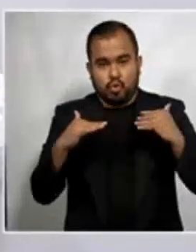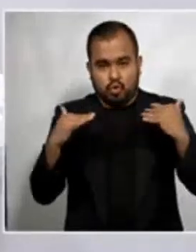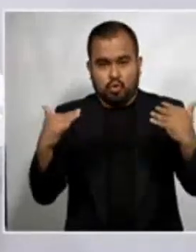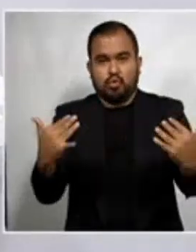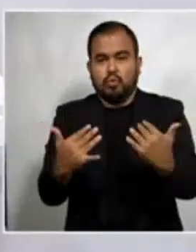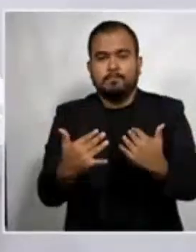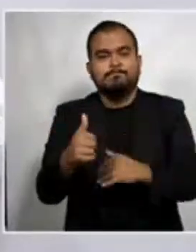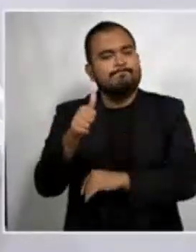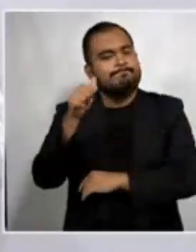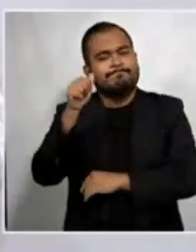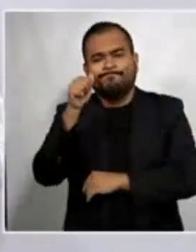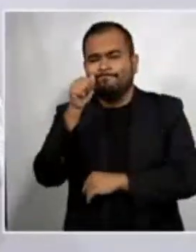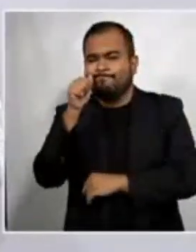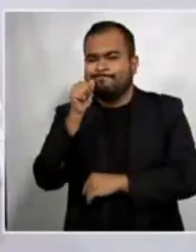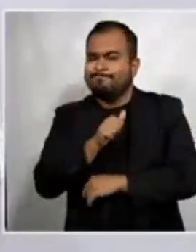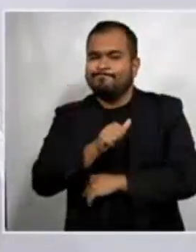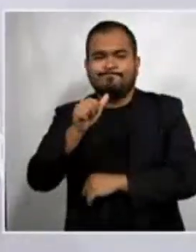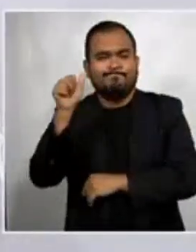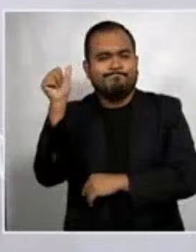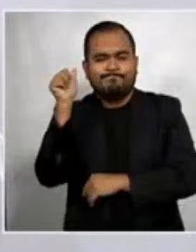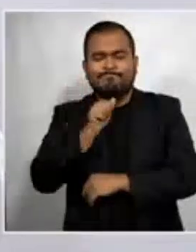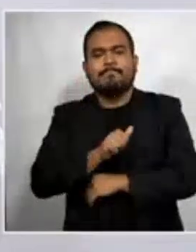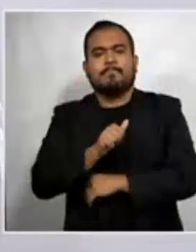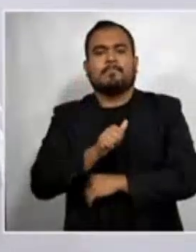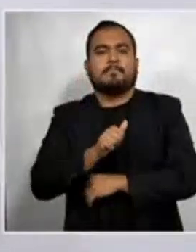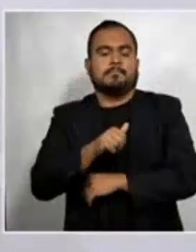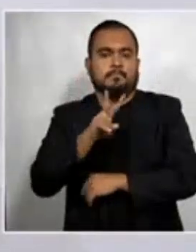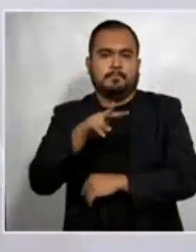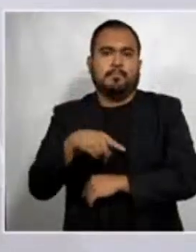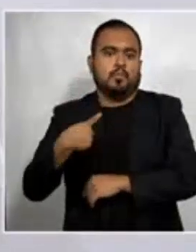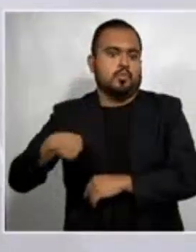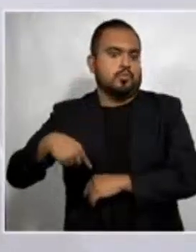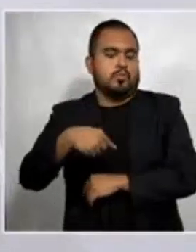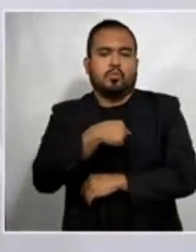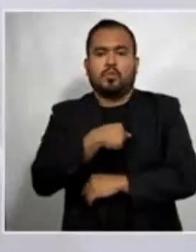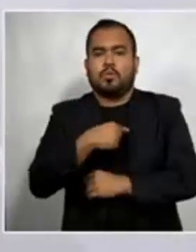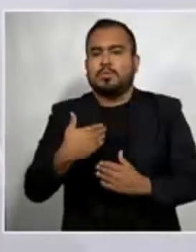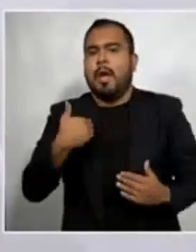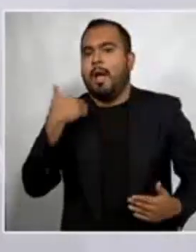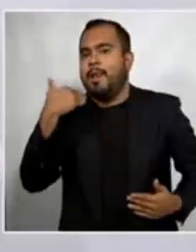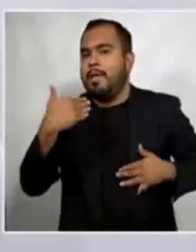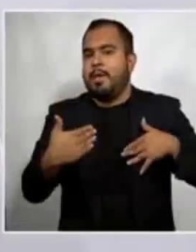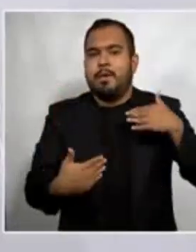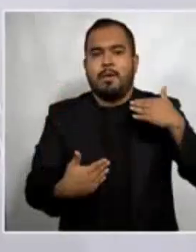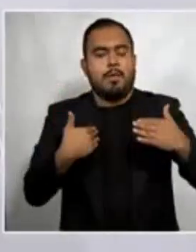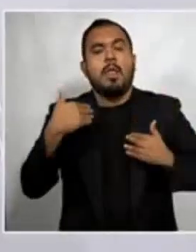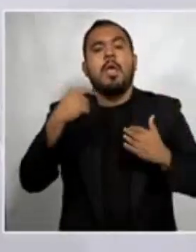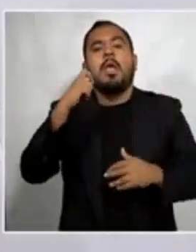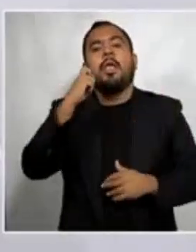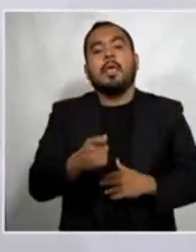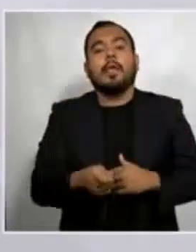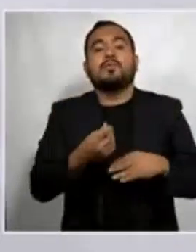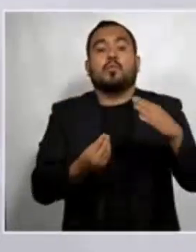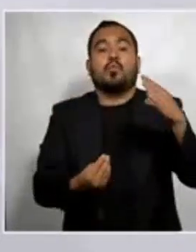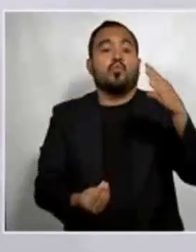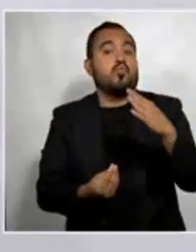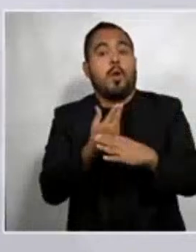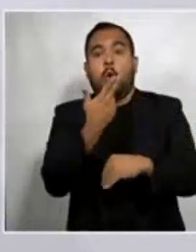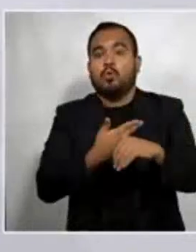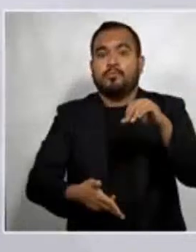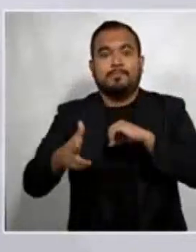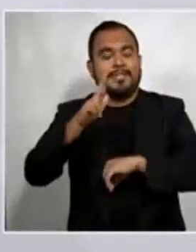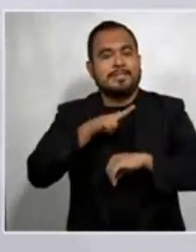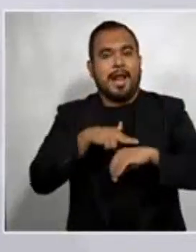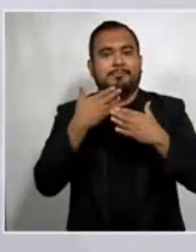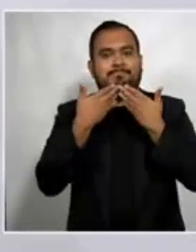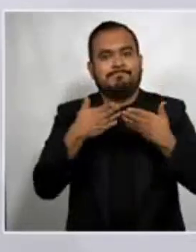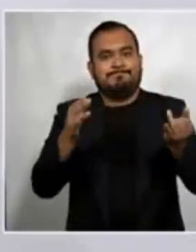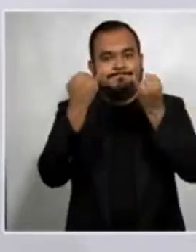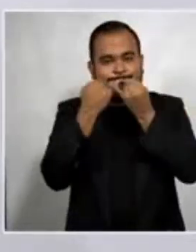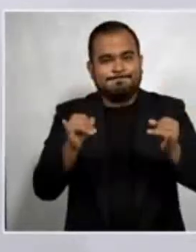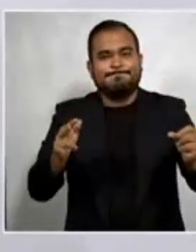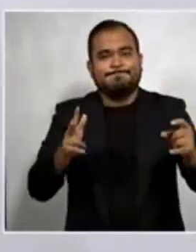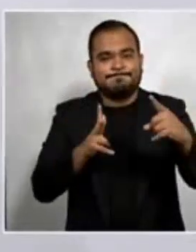siempre es una alegría abrir un nuevo hospital. Es protección, tranquilidad,